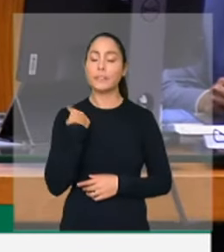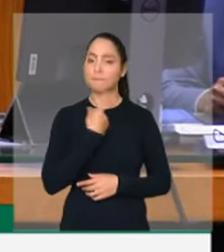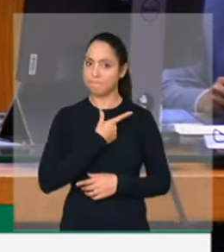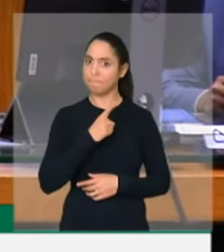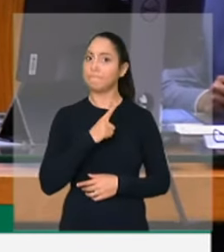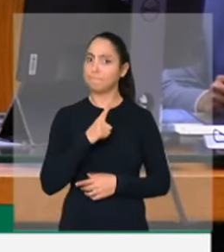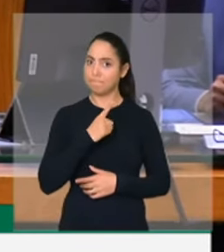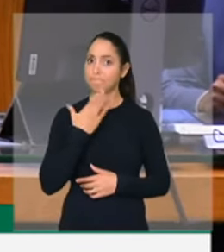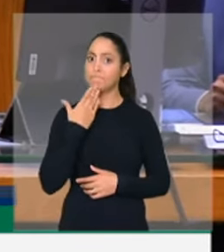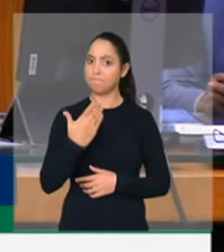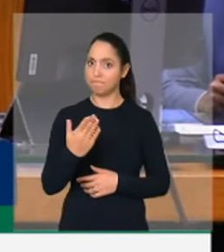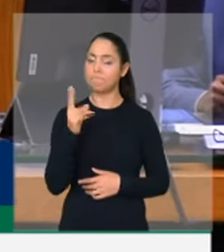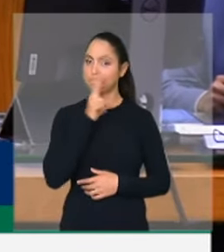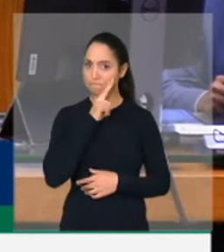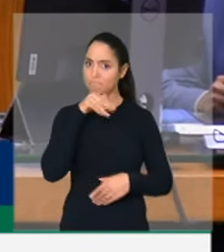SEQUÊNCIA O MÉRITO, DEPUTADO